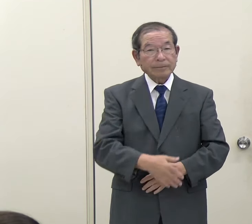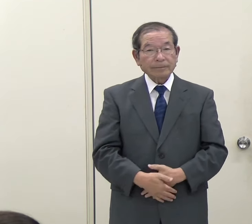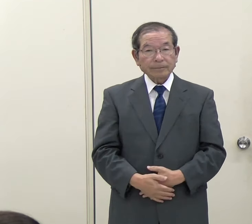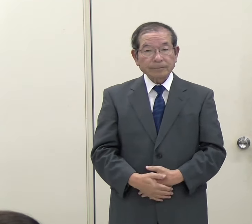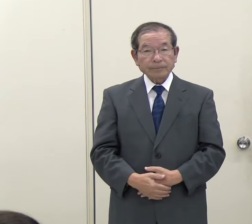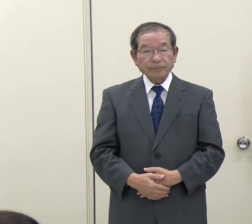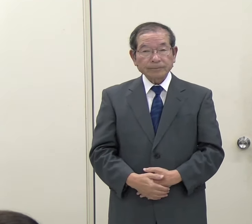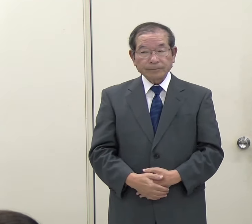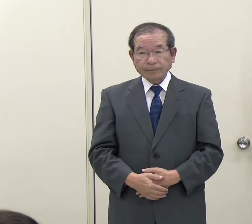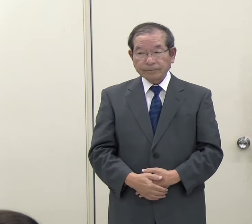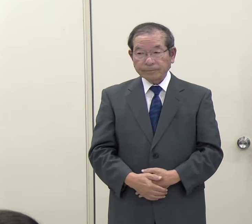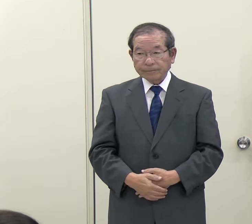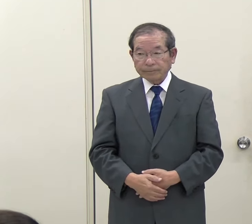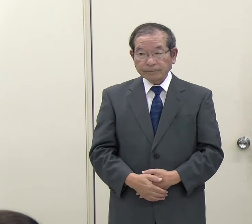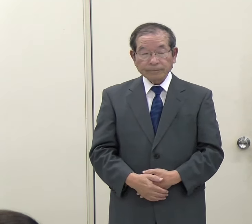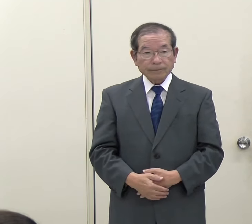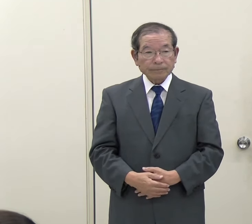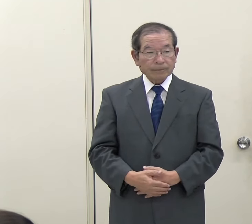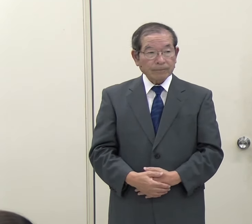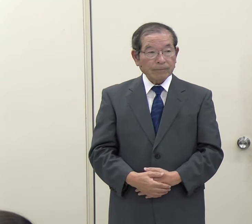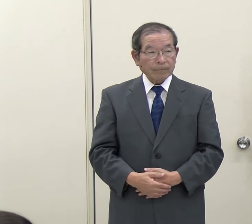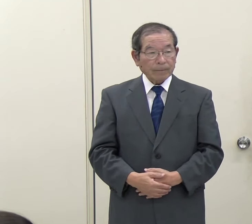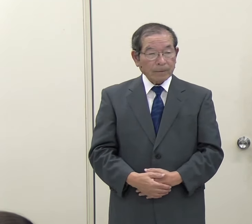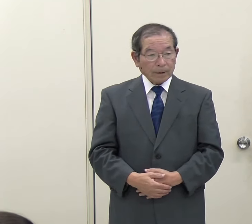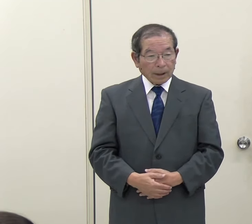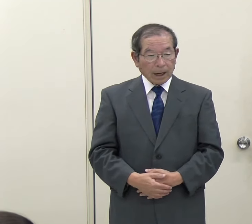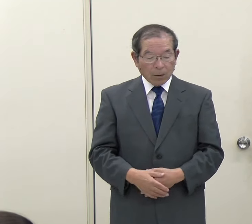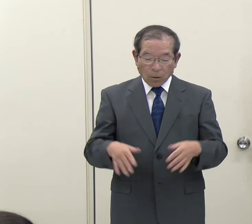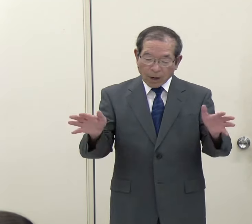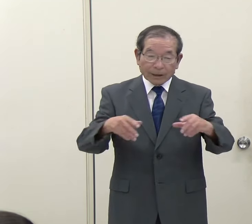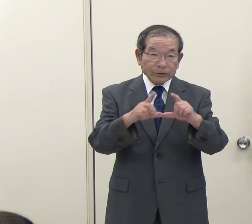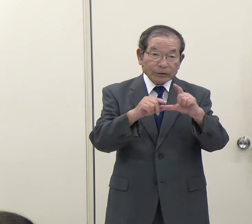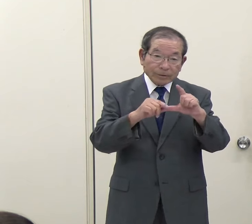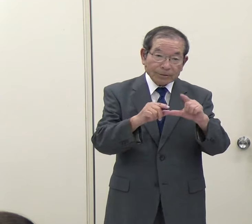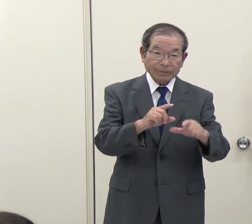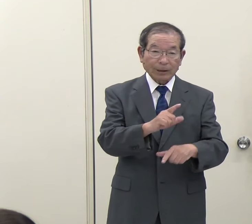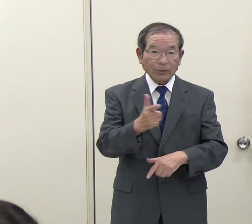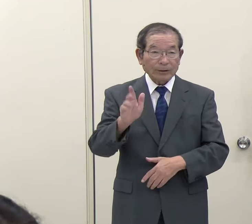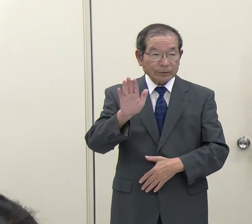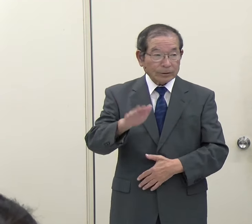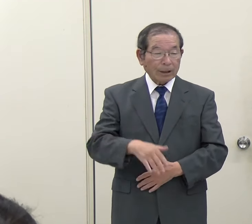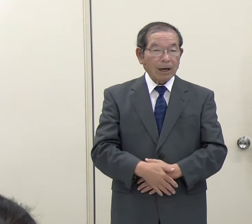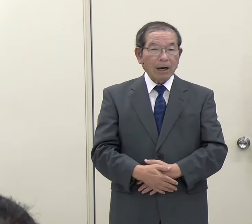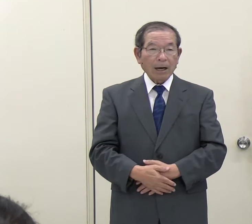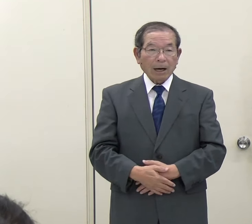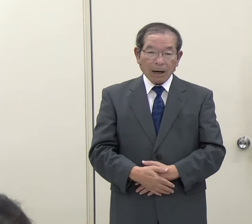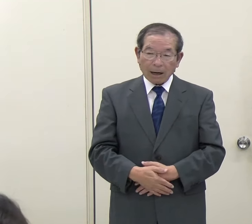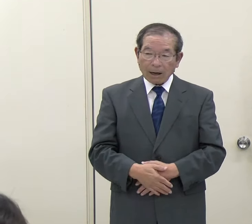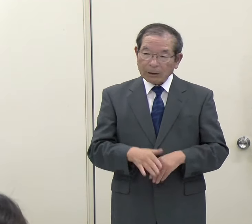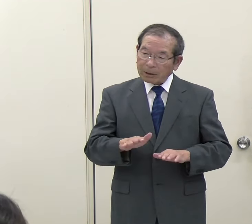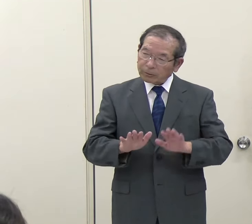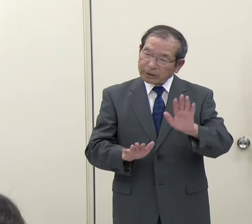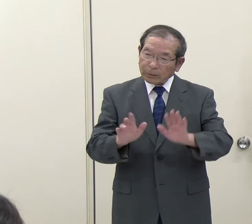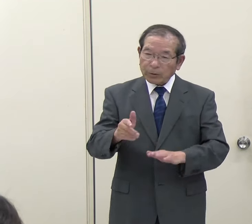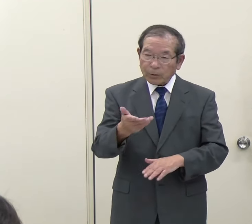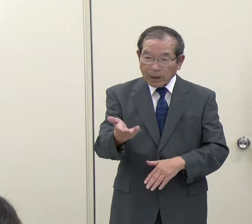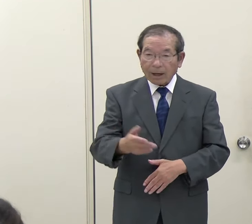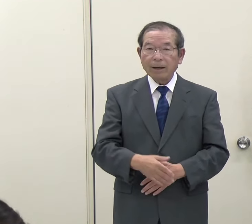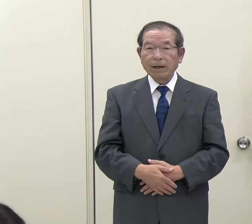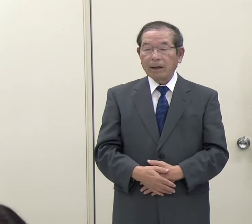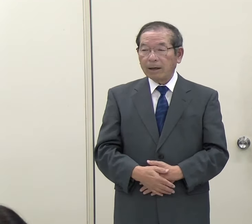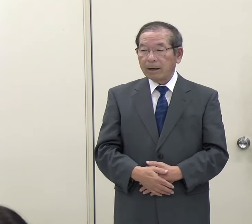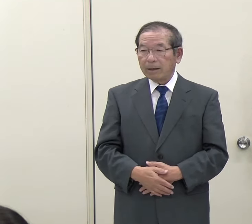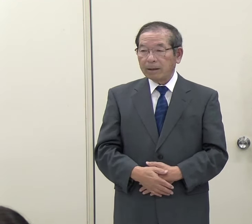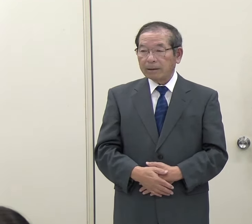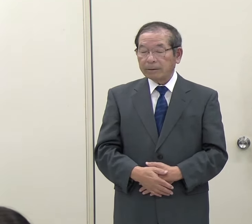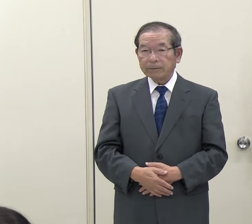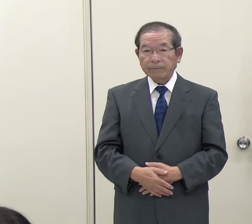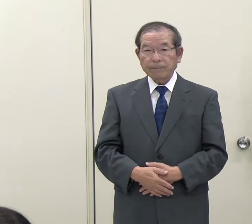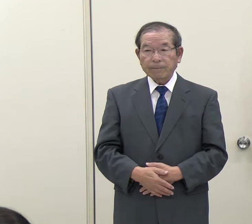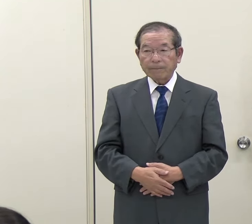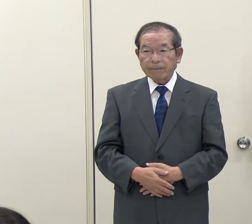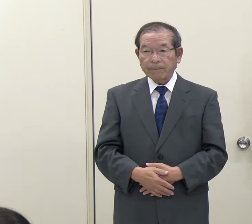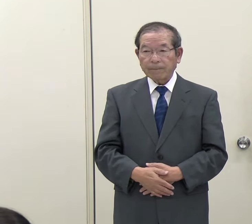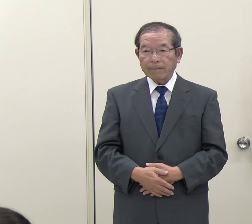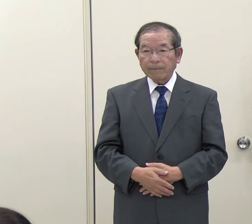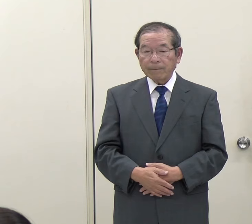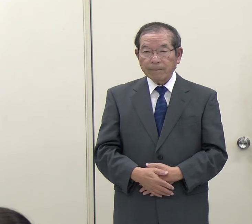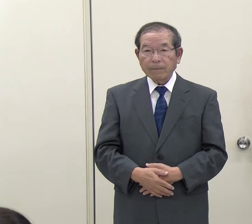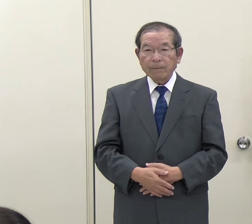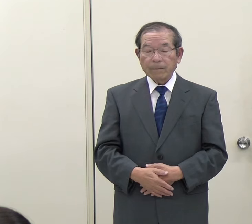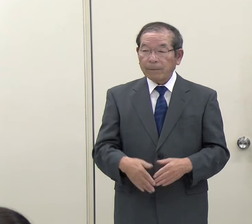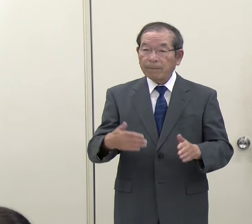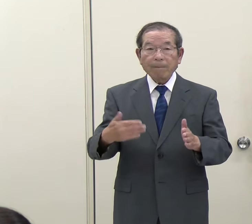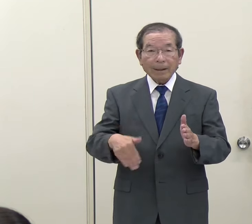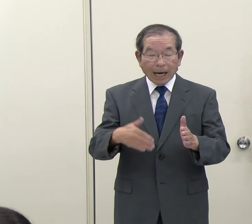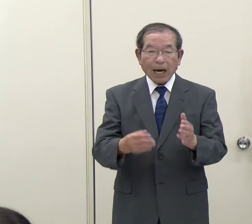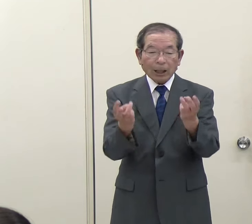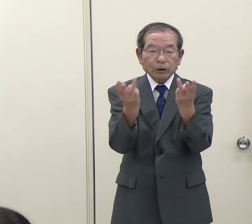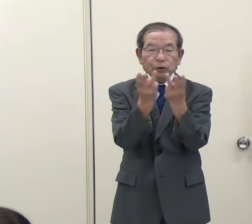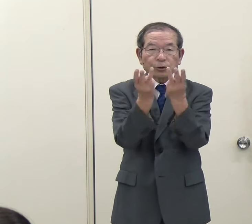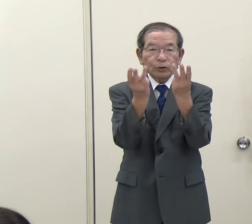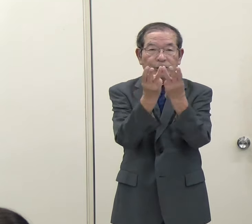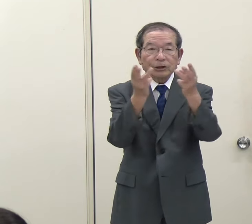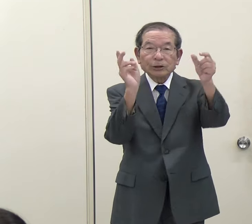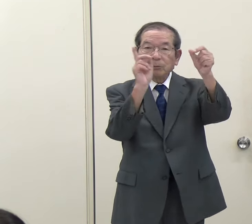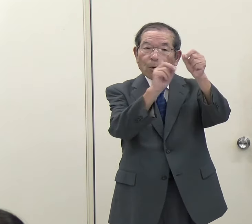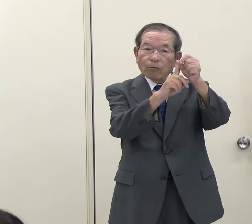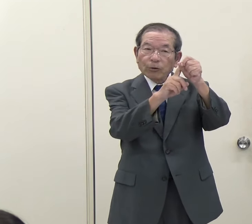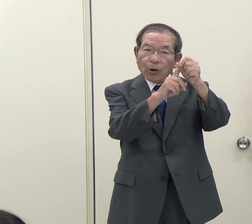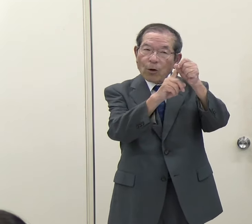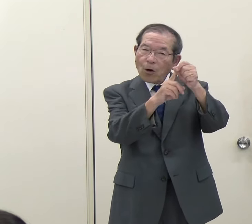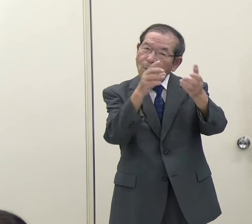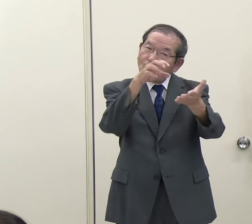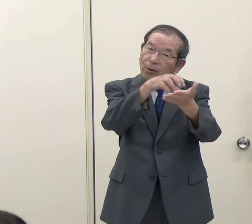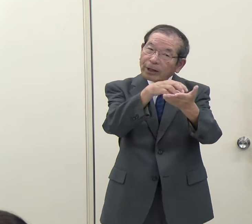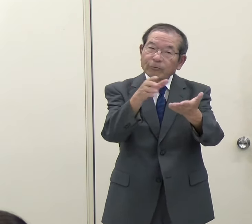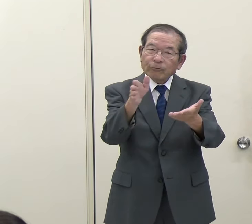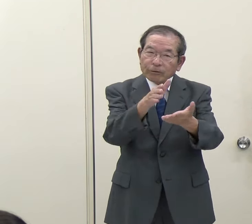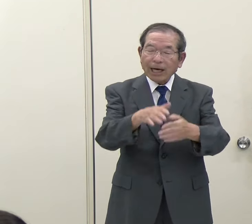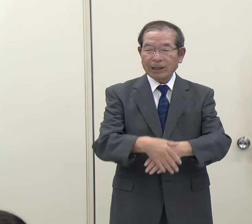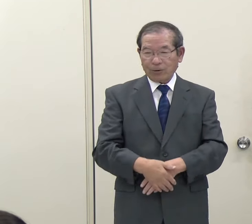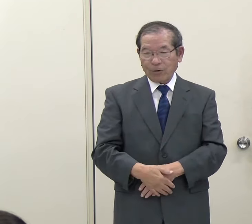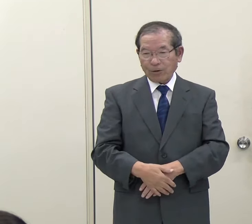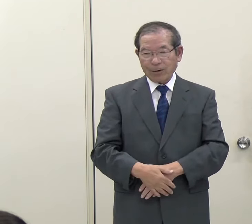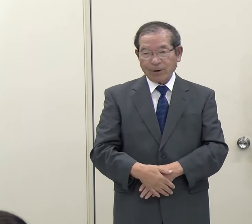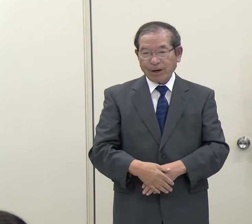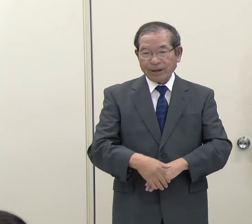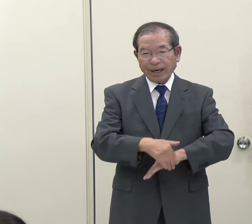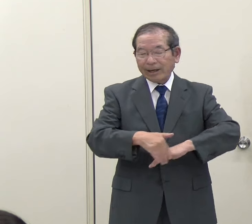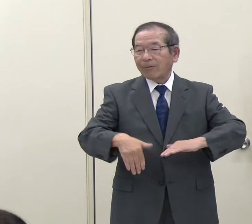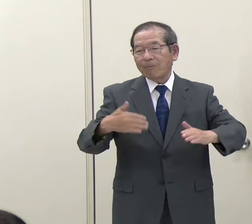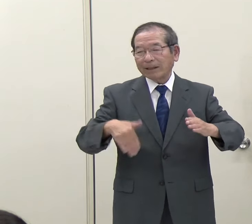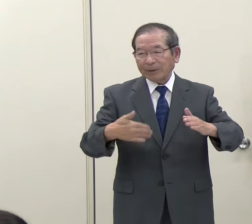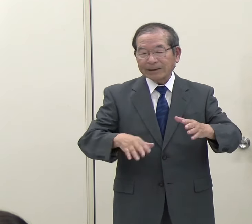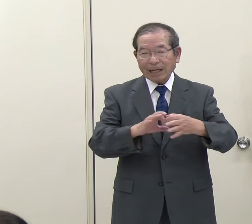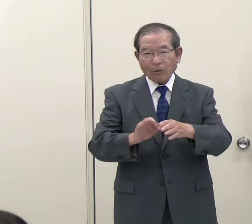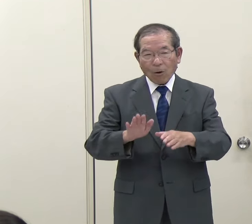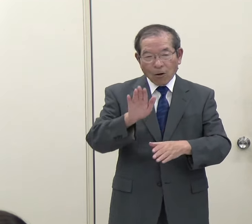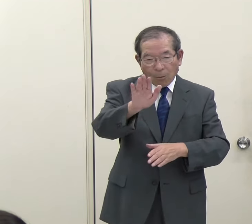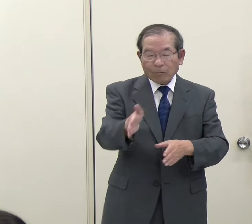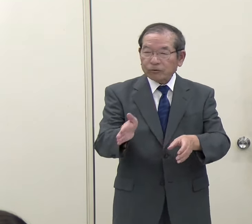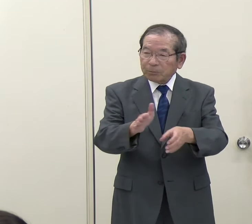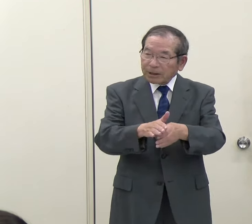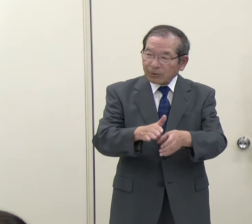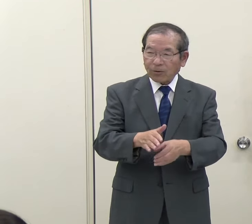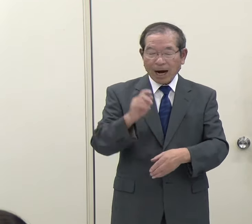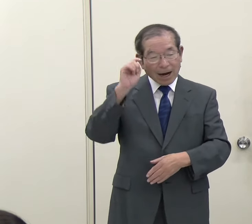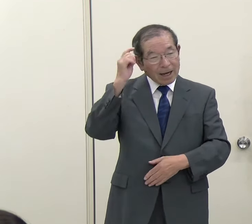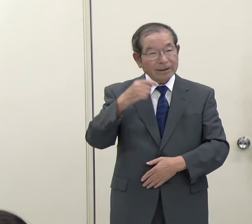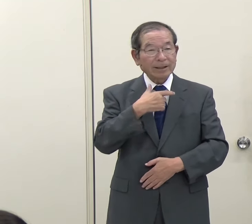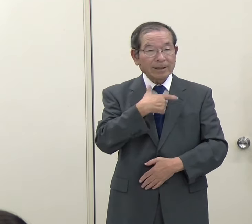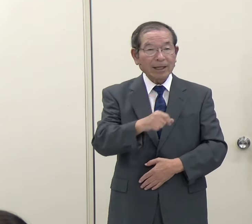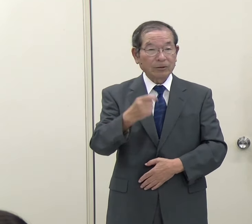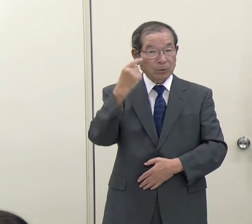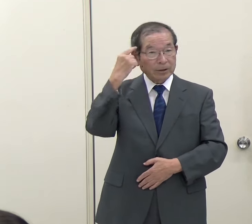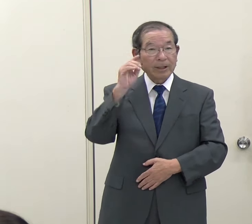（循環型社会推進課）まだ数値目標などを持てるほどの知見がないので、そういったところも含めて今後検討していきたいと考えています。